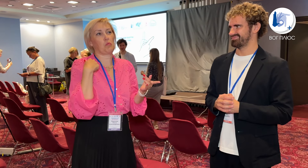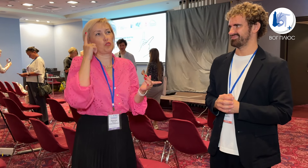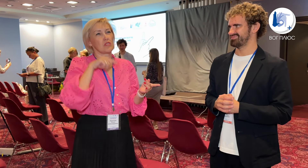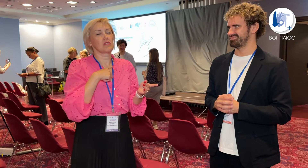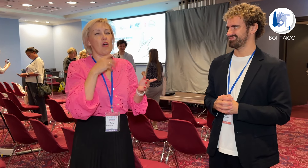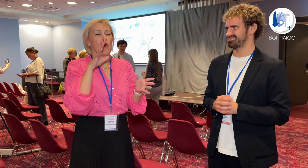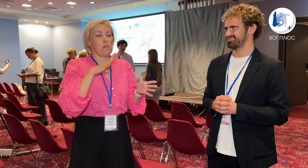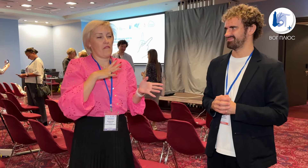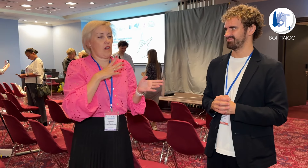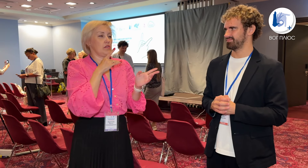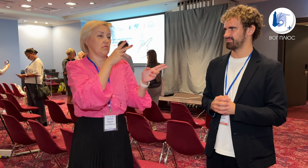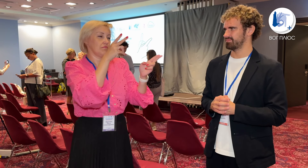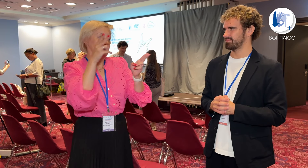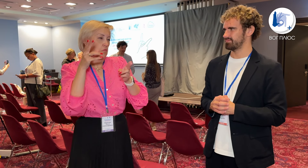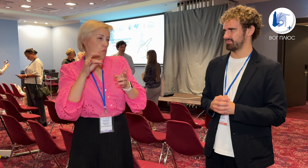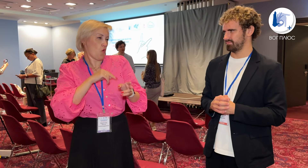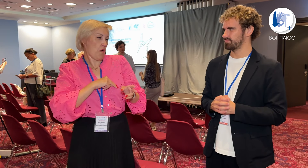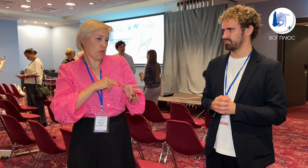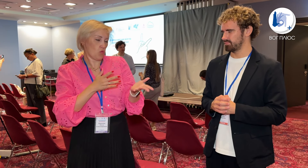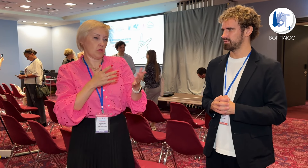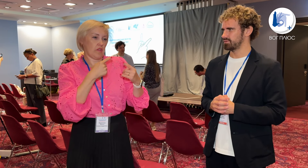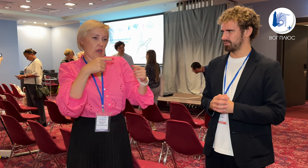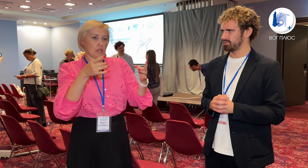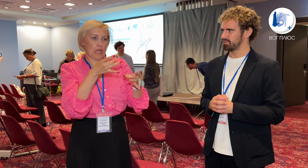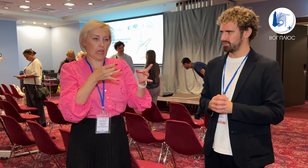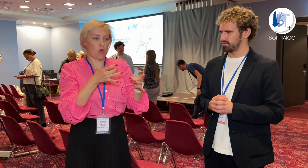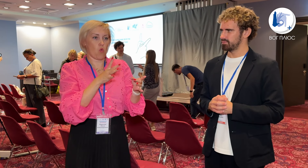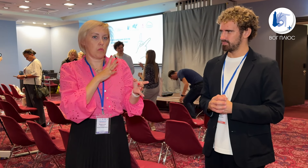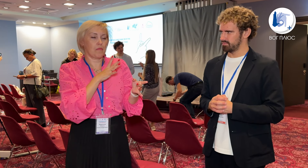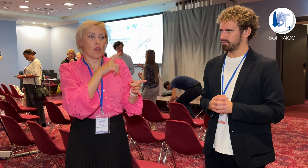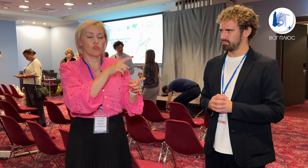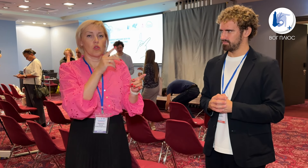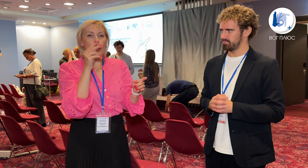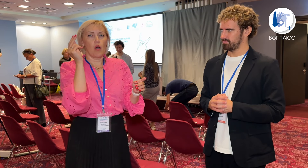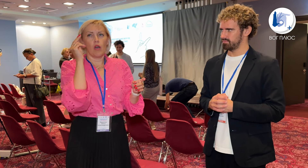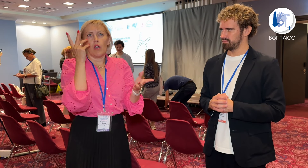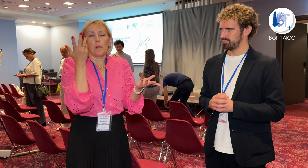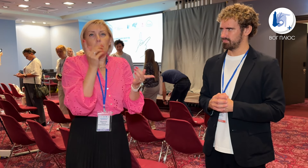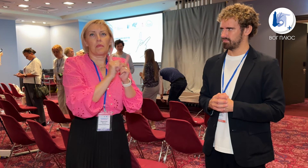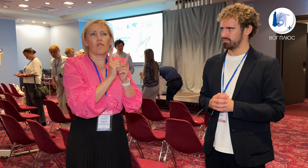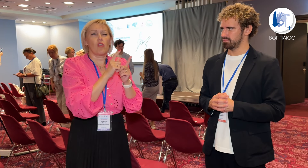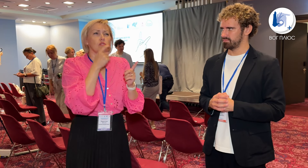Я езжу по работе в разные регионы, и вижу, что бывают переводчики,